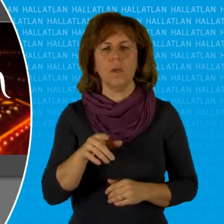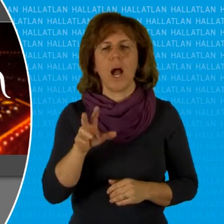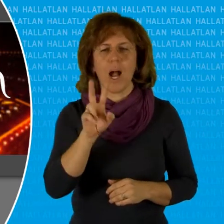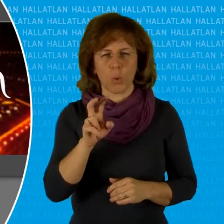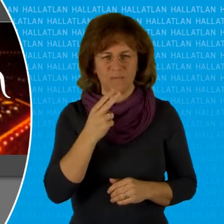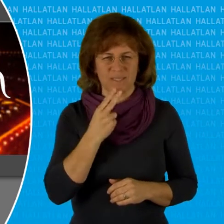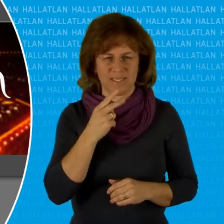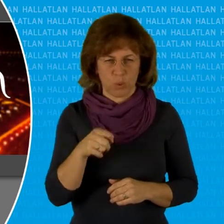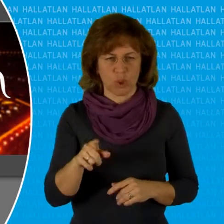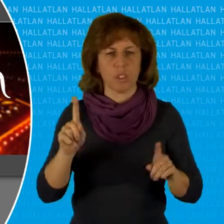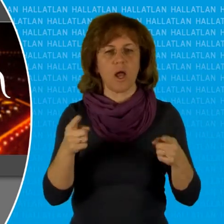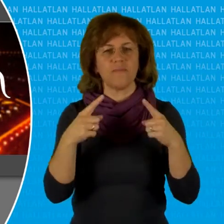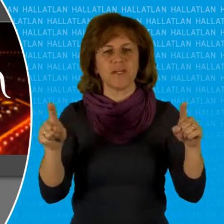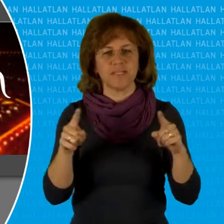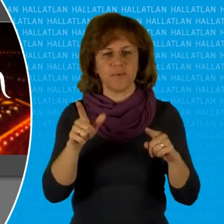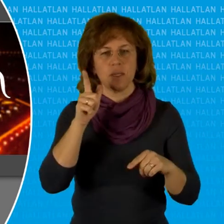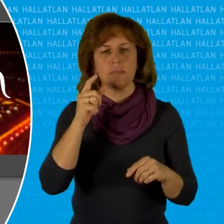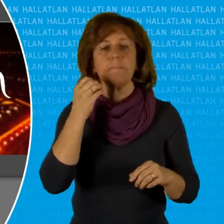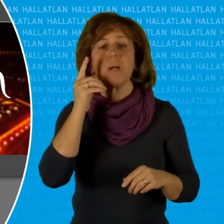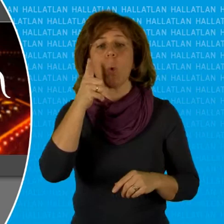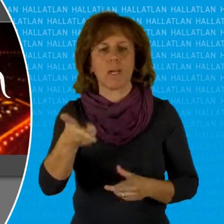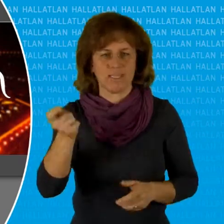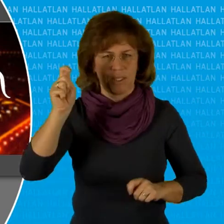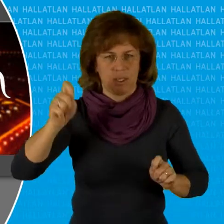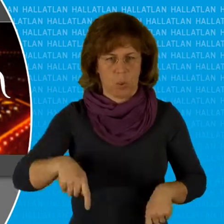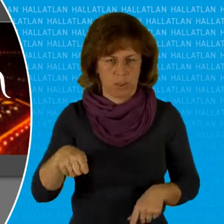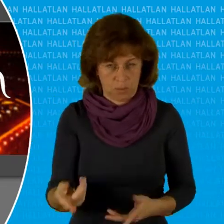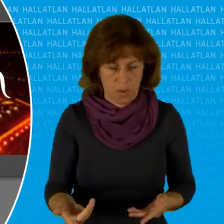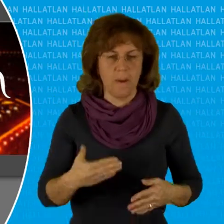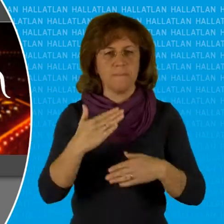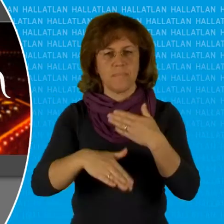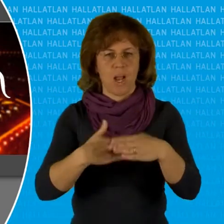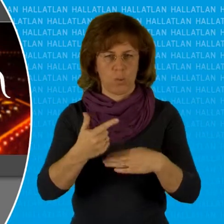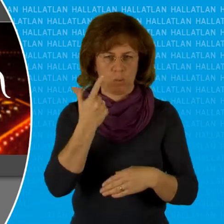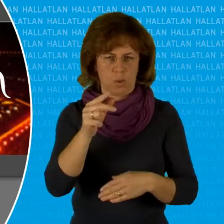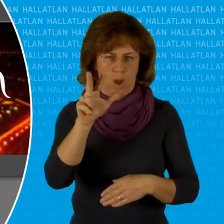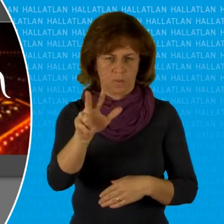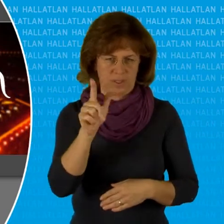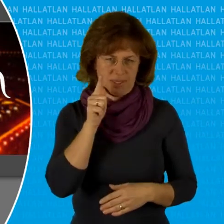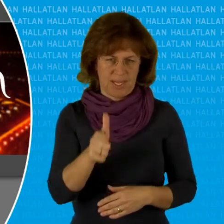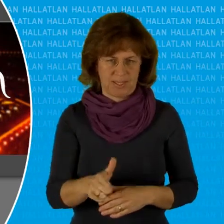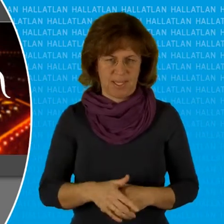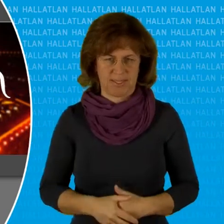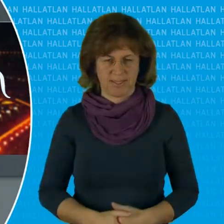A Eurovíziós Dalfesztivál döntőjét május 23-án rendezik.